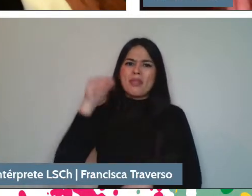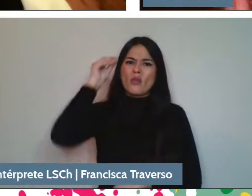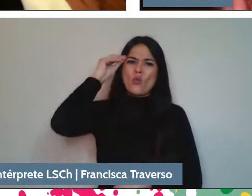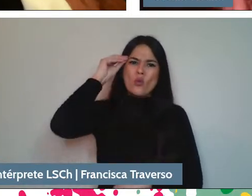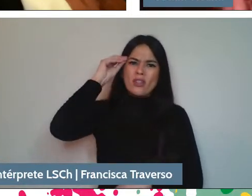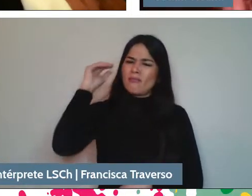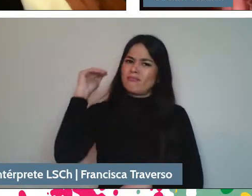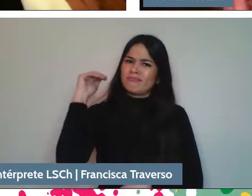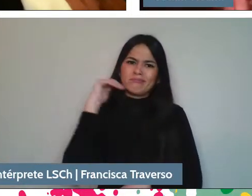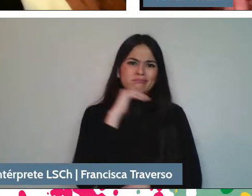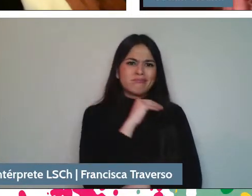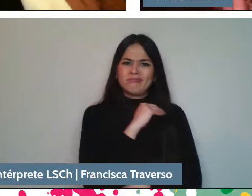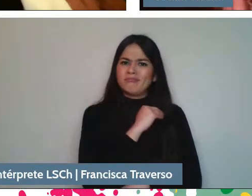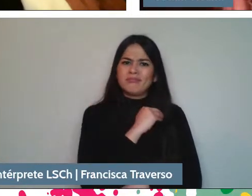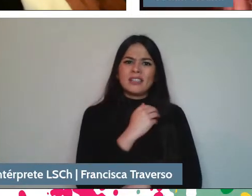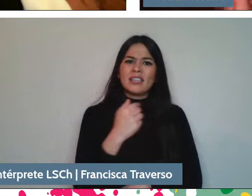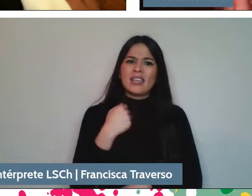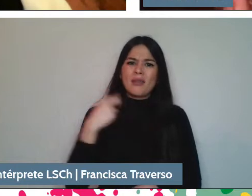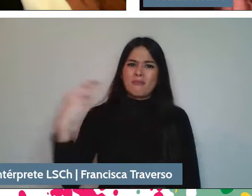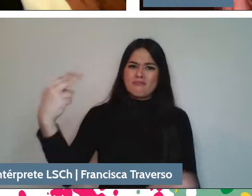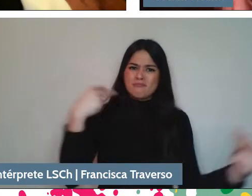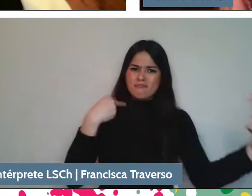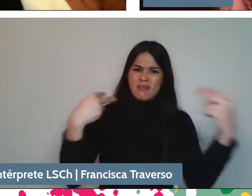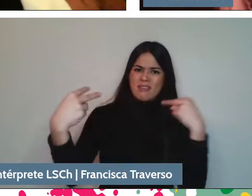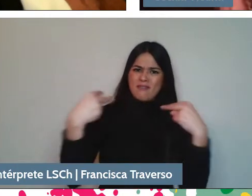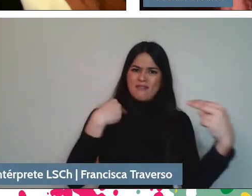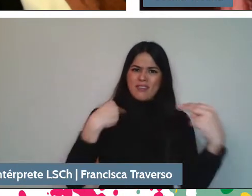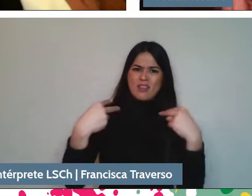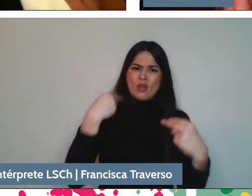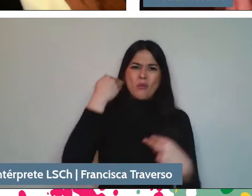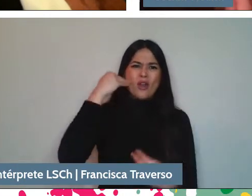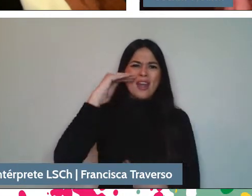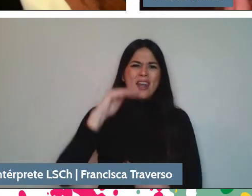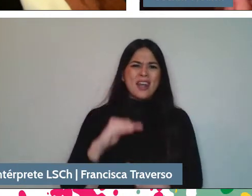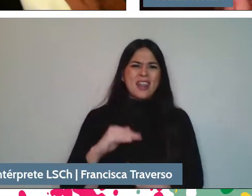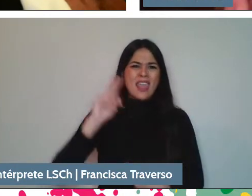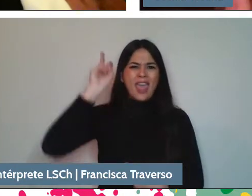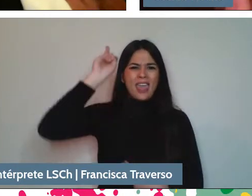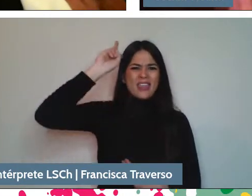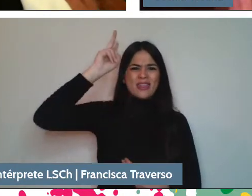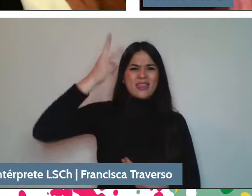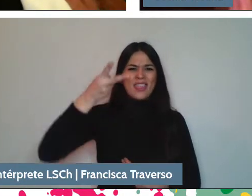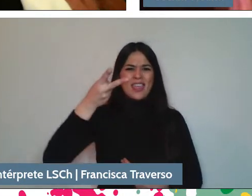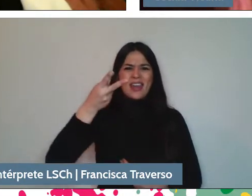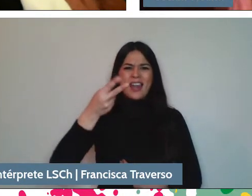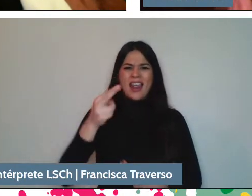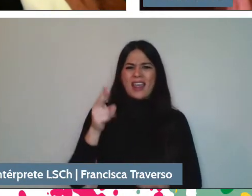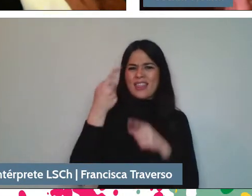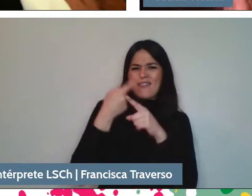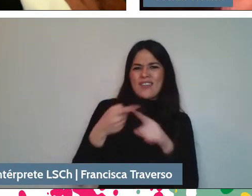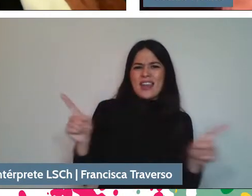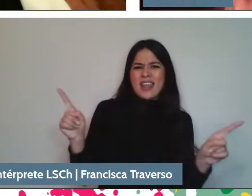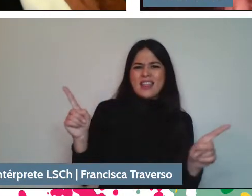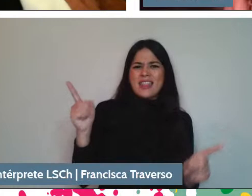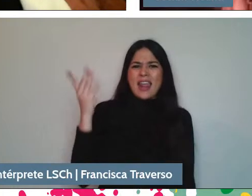de que yo era percibida como una niña indígena, exótica, negrita, chiquitita, bajita con trencita.